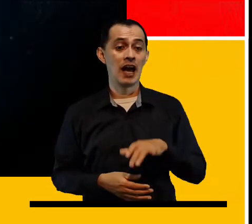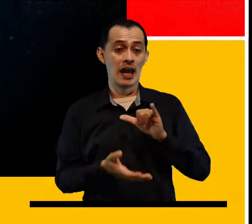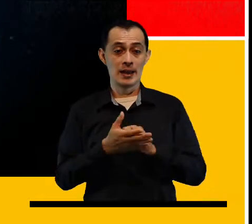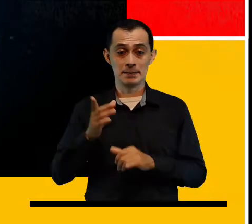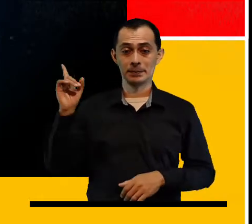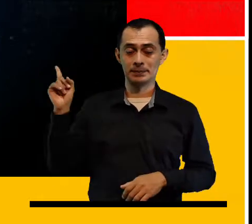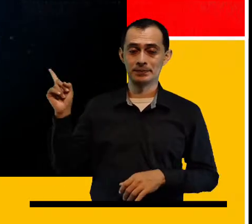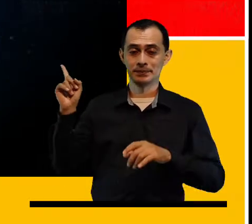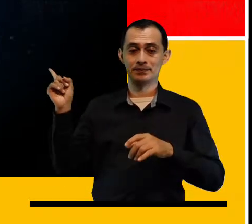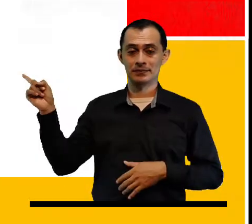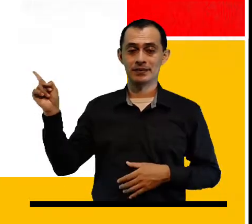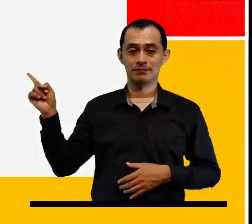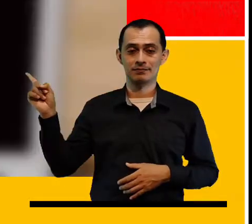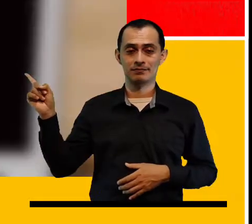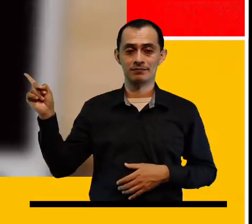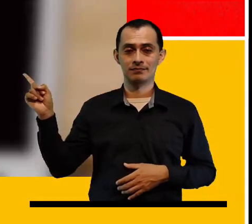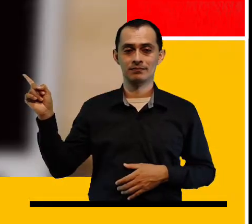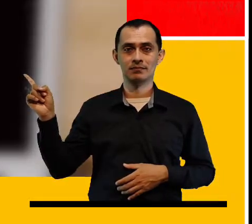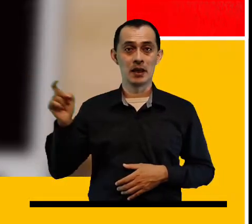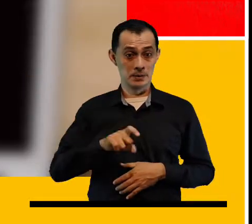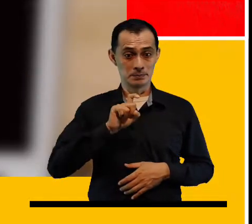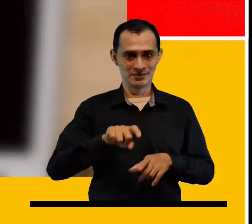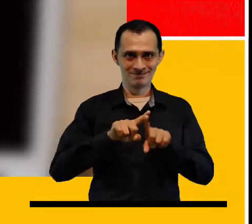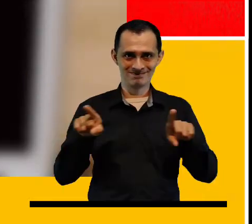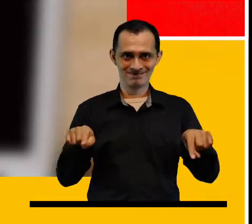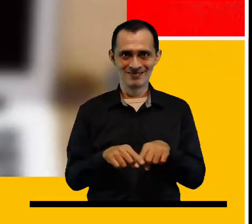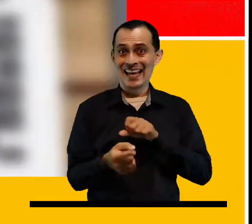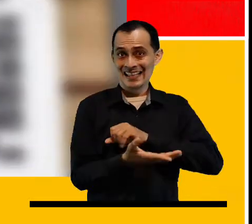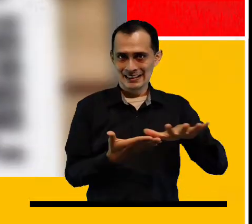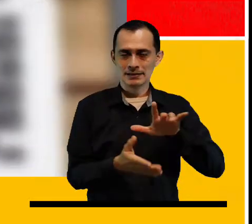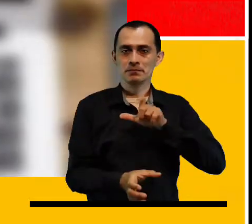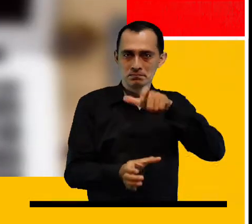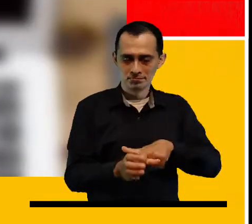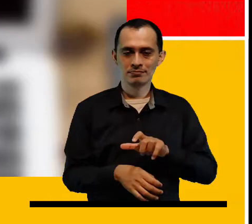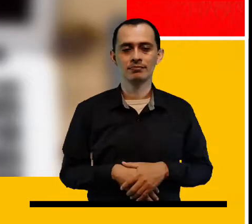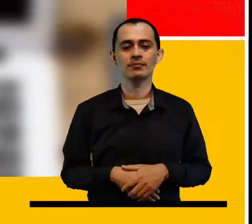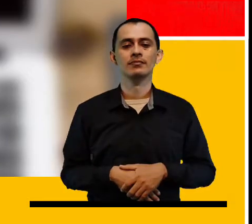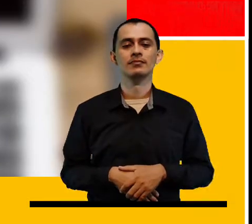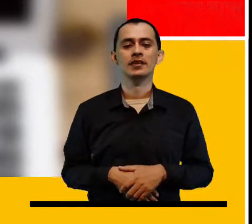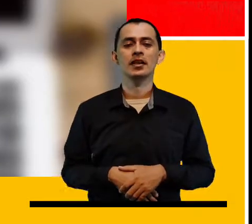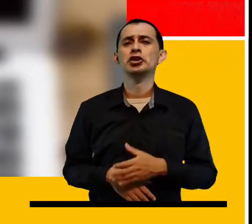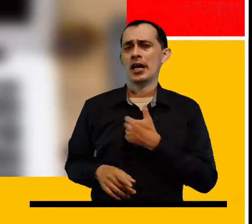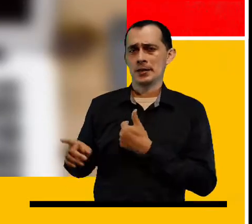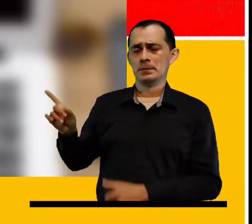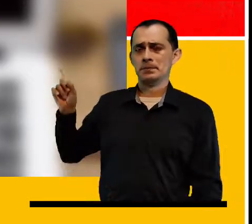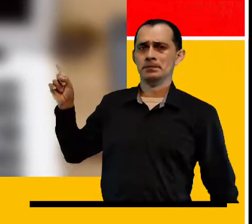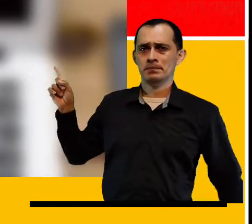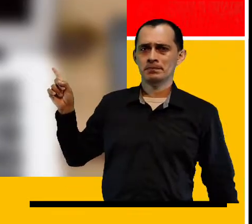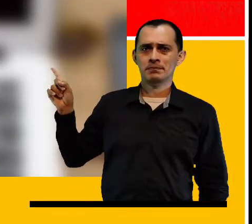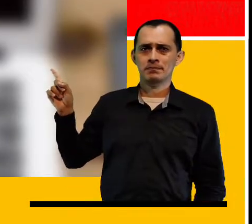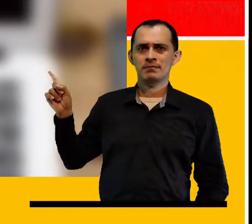crear una cuenta gratis, ustedes van a ver que les va a pedir un correo electrónico y una contraseña,